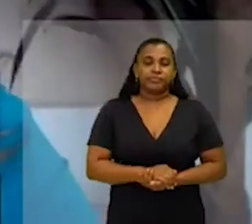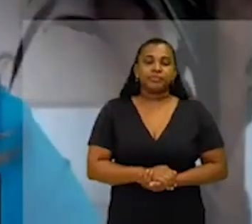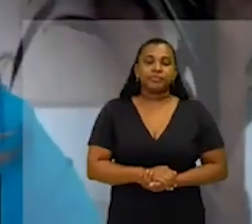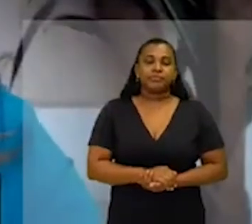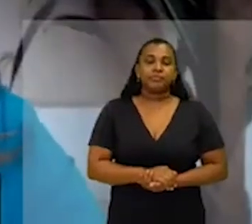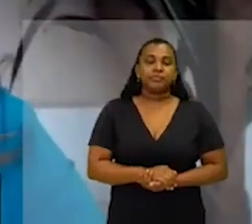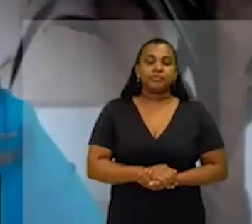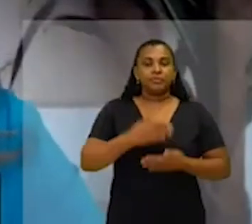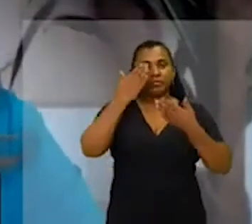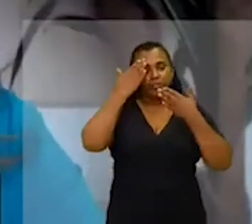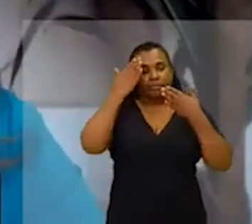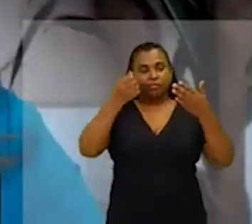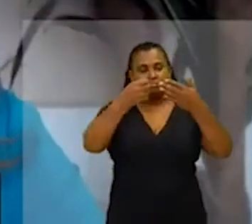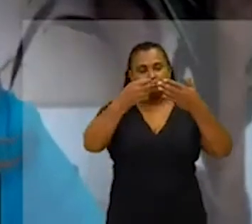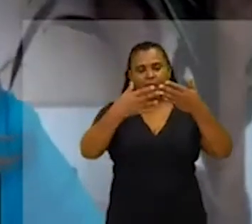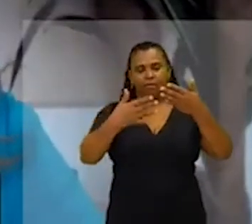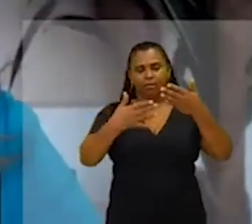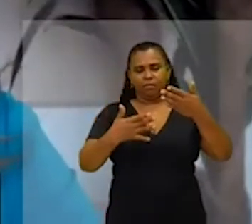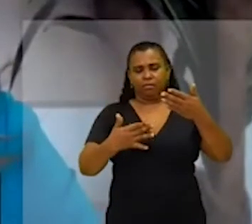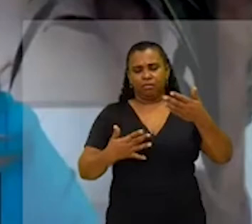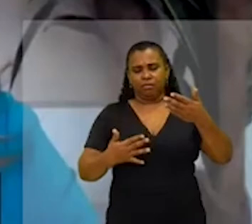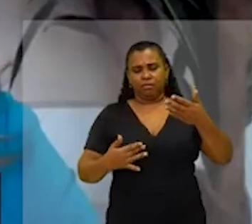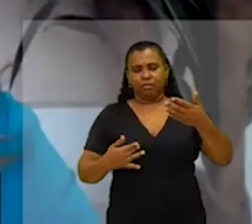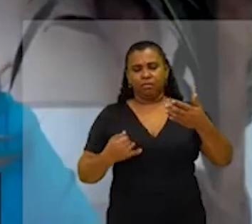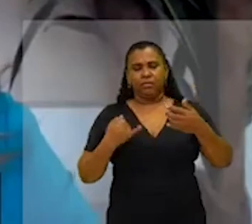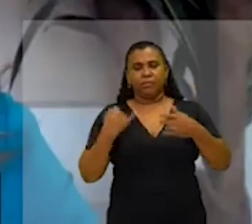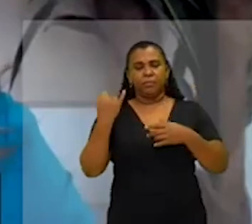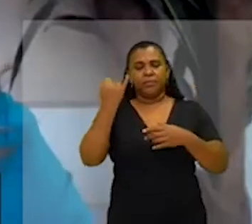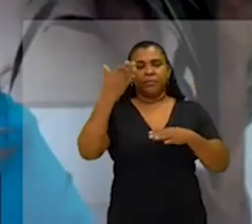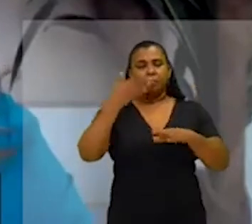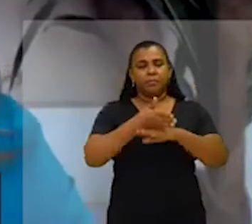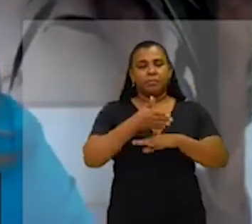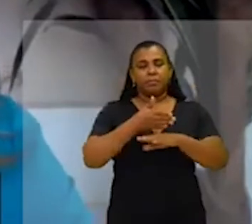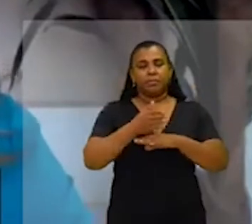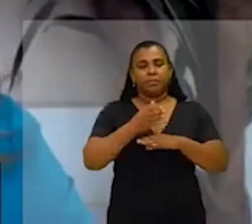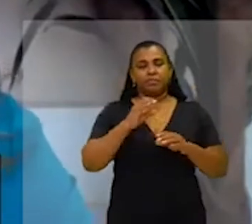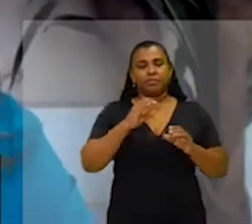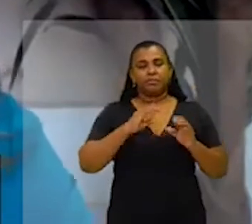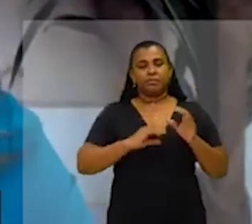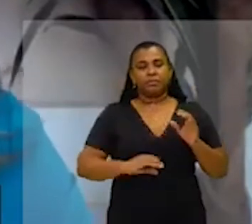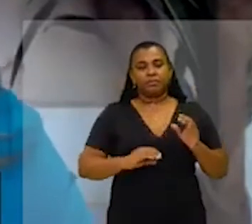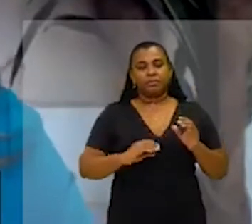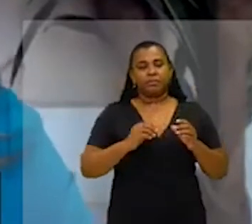a respeito da importante participação cidadã no financiamento eleitoral e partidário e